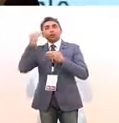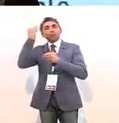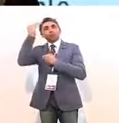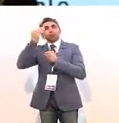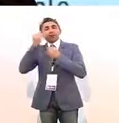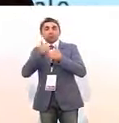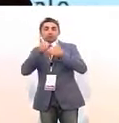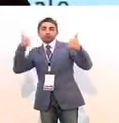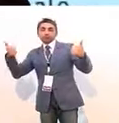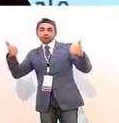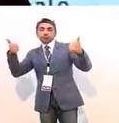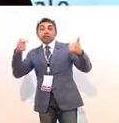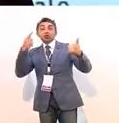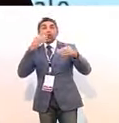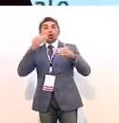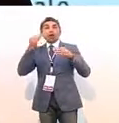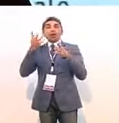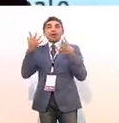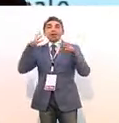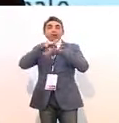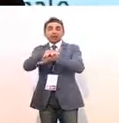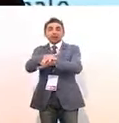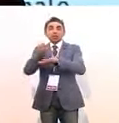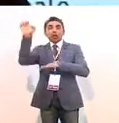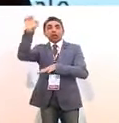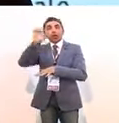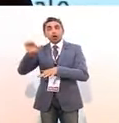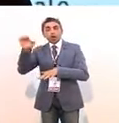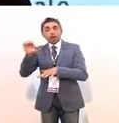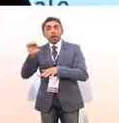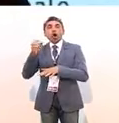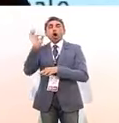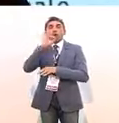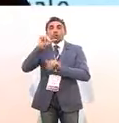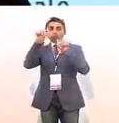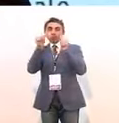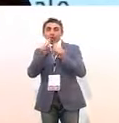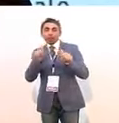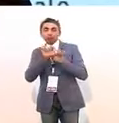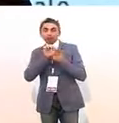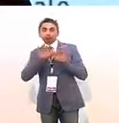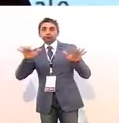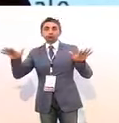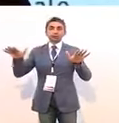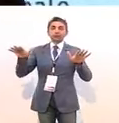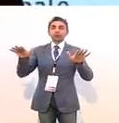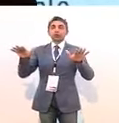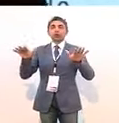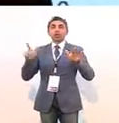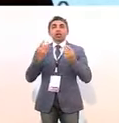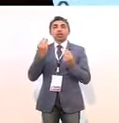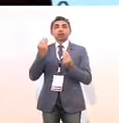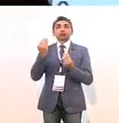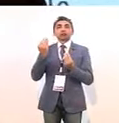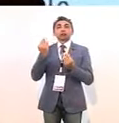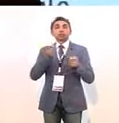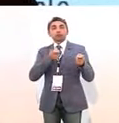opposte sull’integrazione europea e sul modello di diffusione e gestione del dibattito